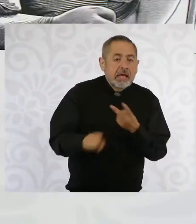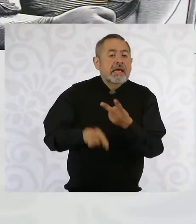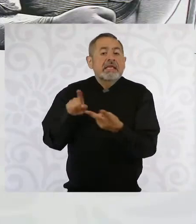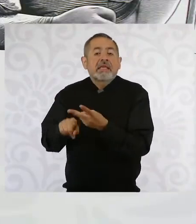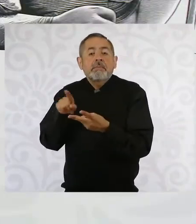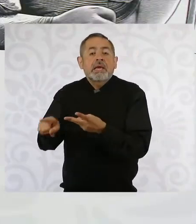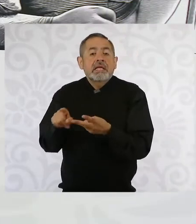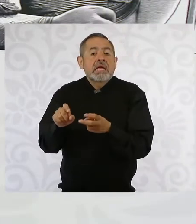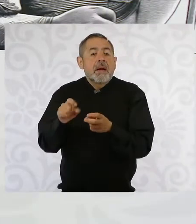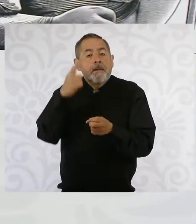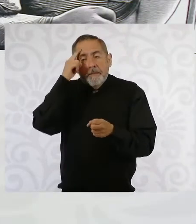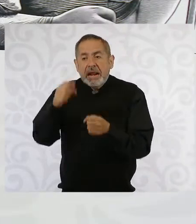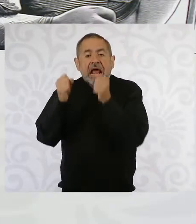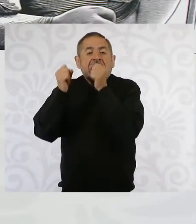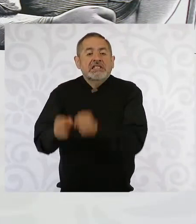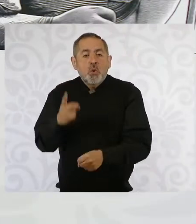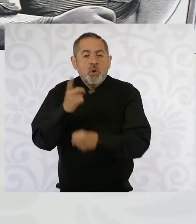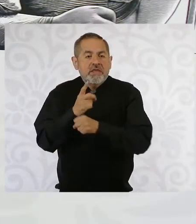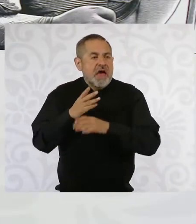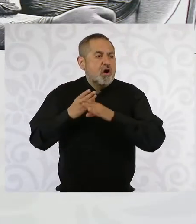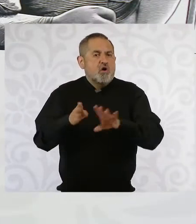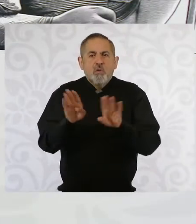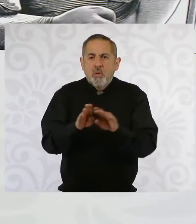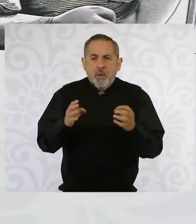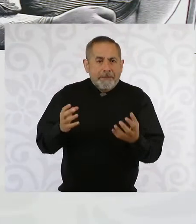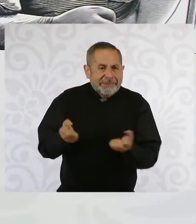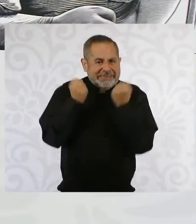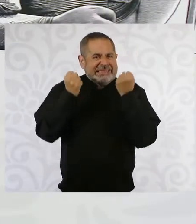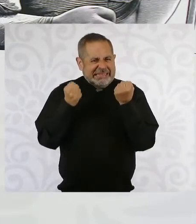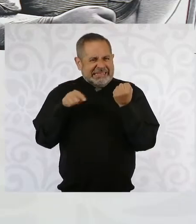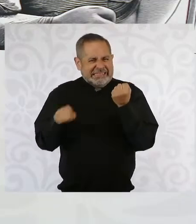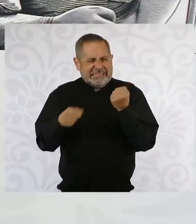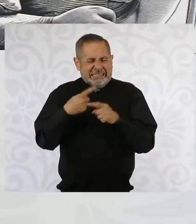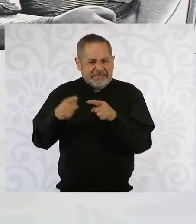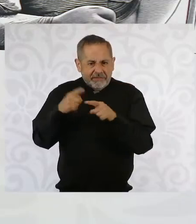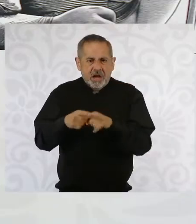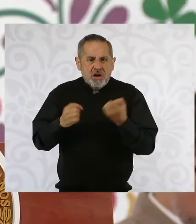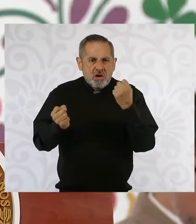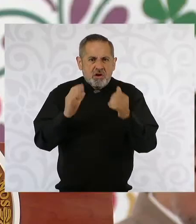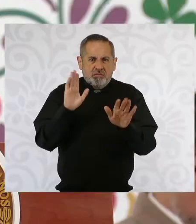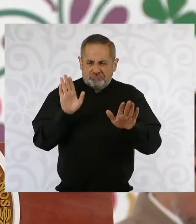en electromovilidad así como una pista de pruebas de estabilidad y automatización de